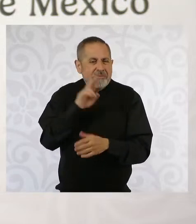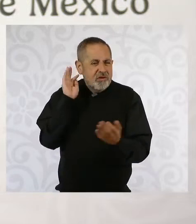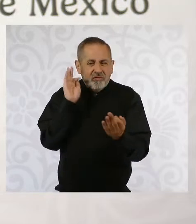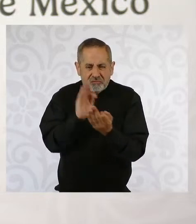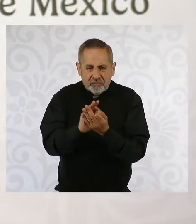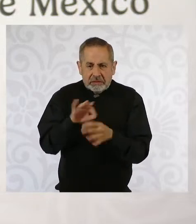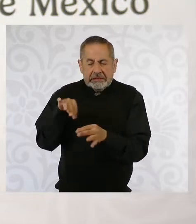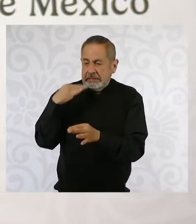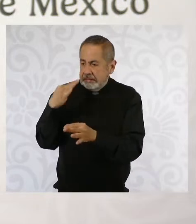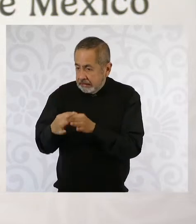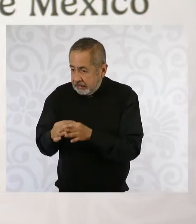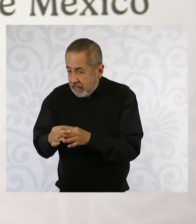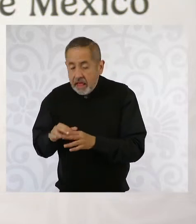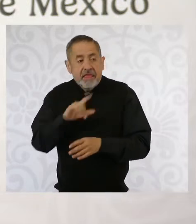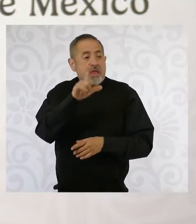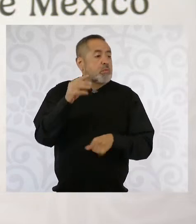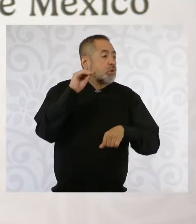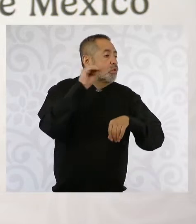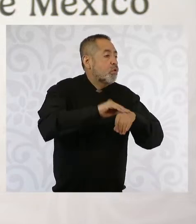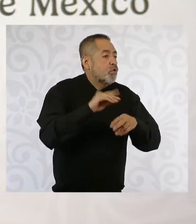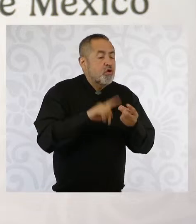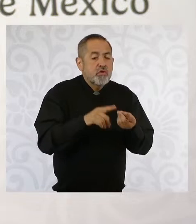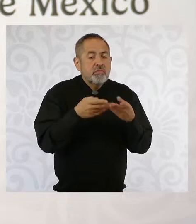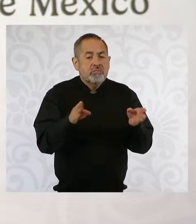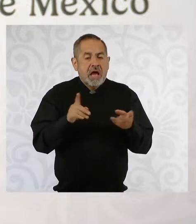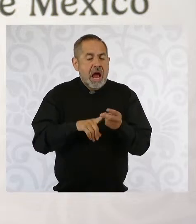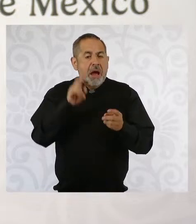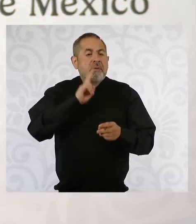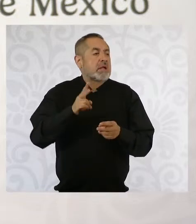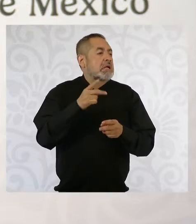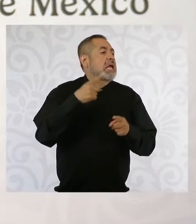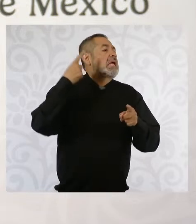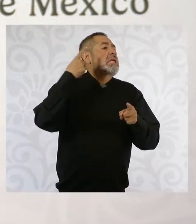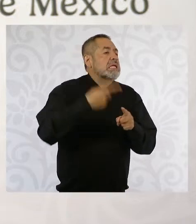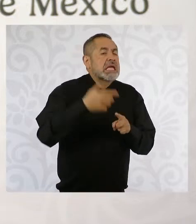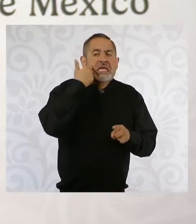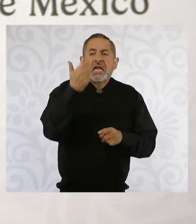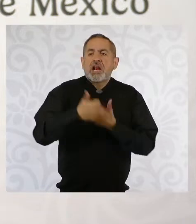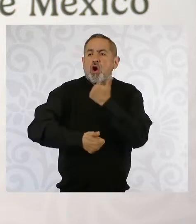armadora pues va a tener que abrirse Pues un concurso probablemente para ver qué empresa